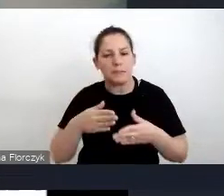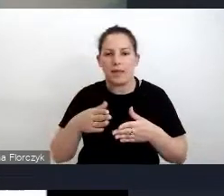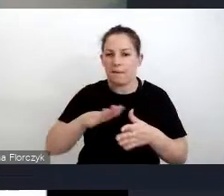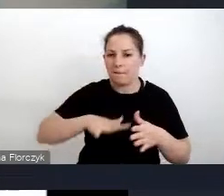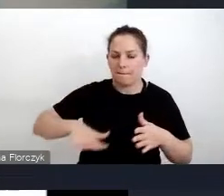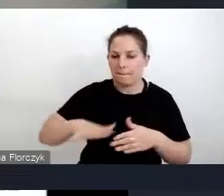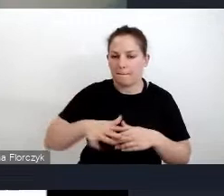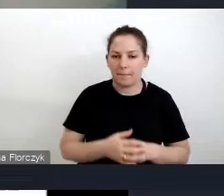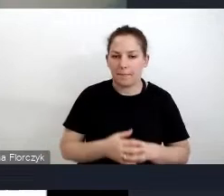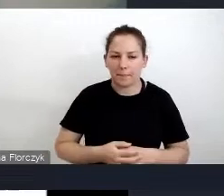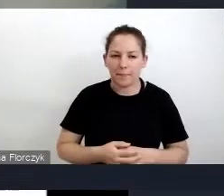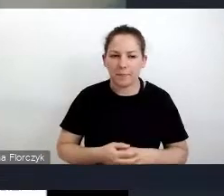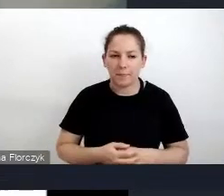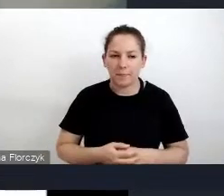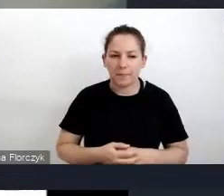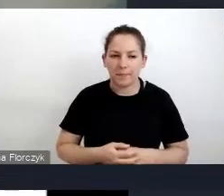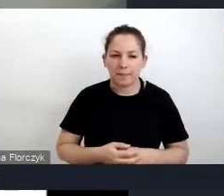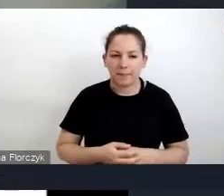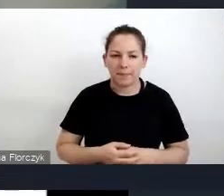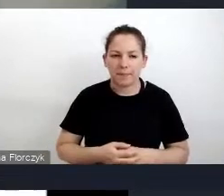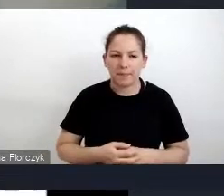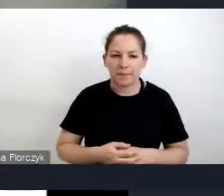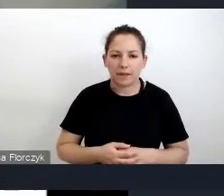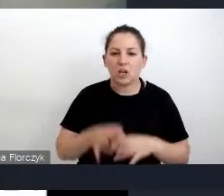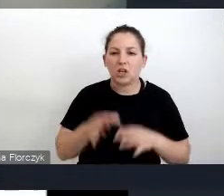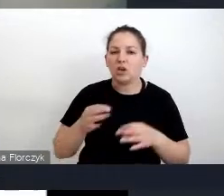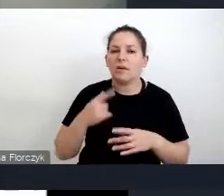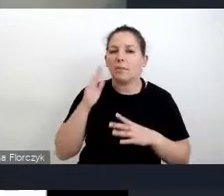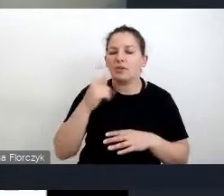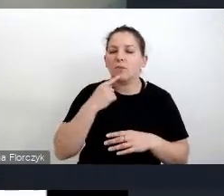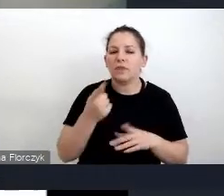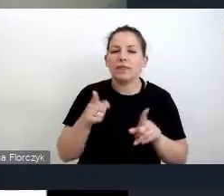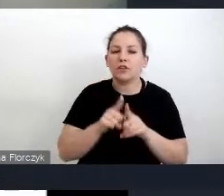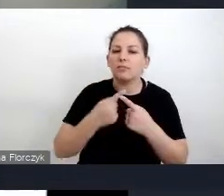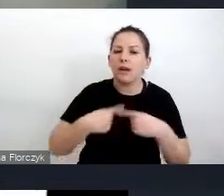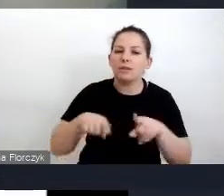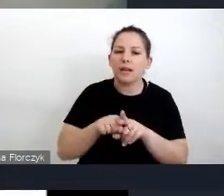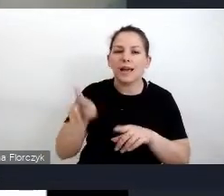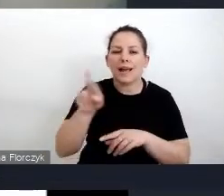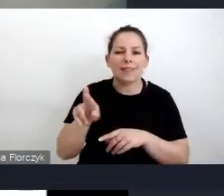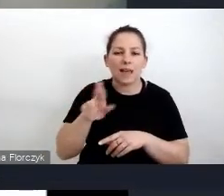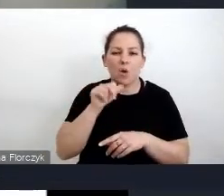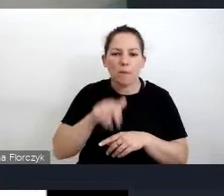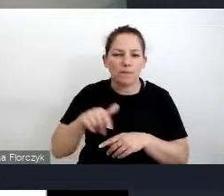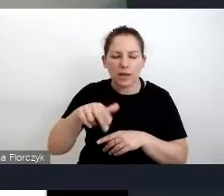Partnerstwo, o którym była lub będzie dziś mowa jest również realizowane z Radą Europejskich Gmin i Regionów.